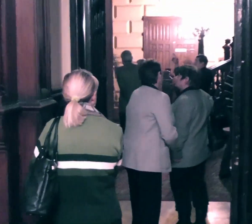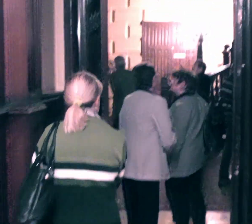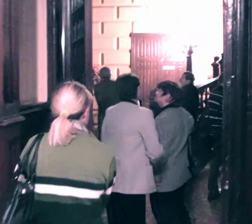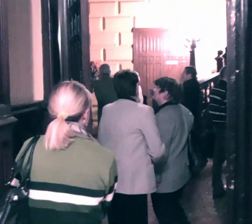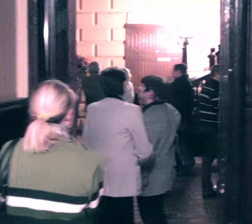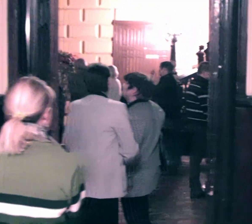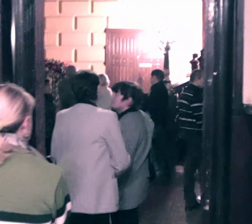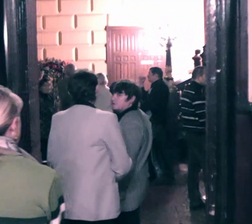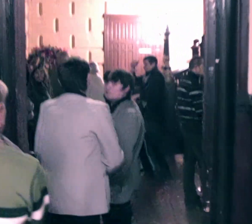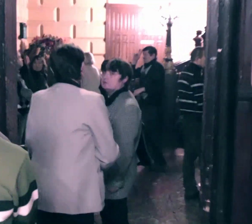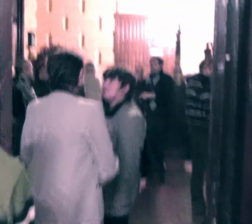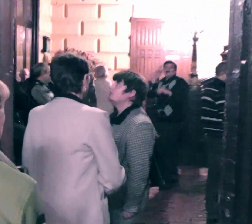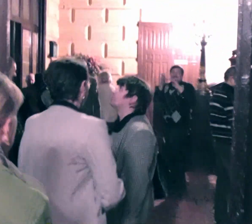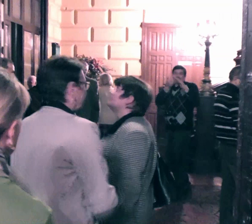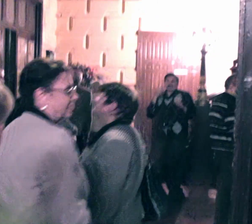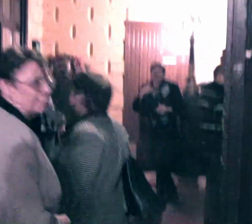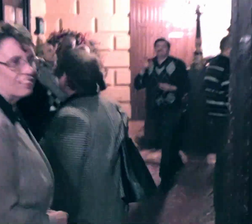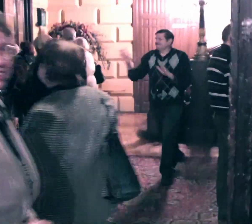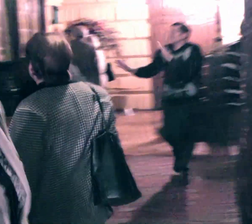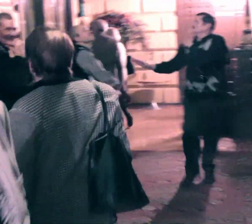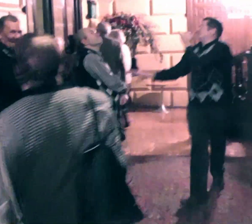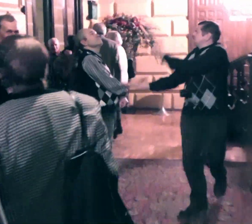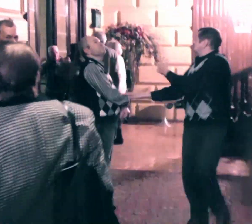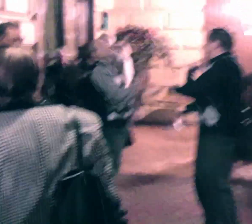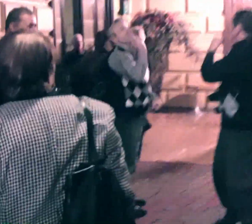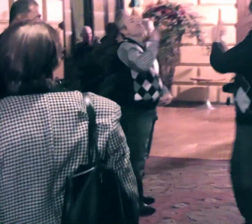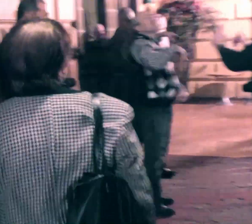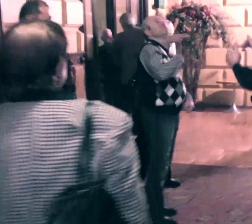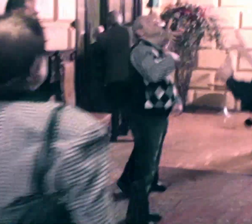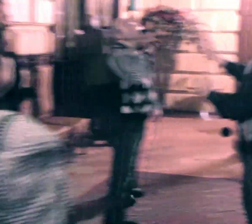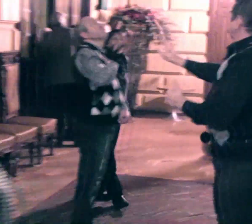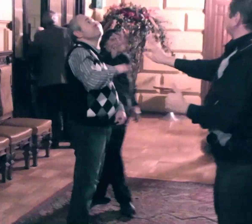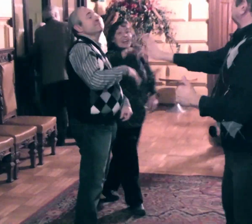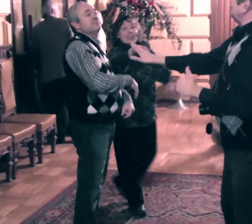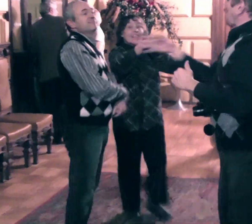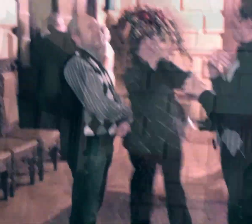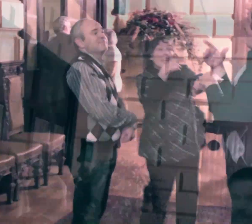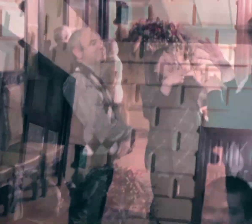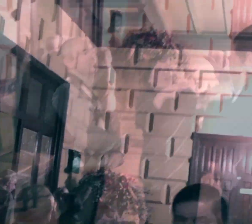В начале гости осмотрели здание ЦДА, дивясь его советскому размаху